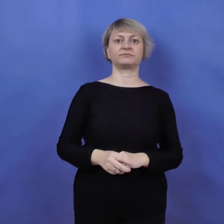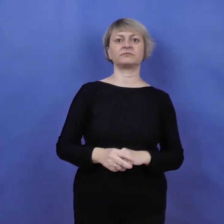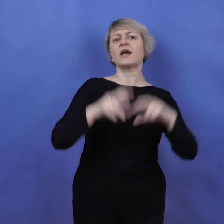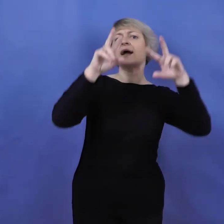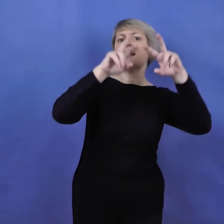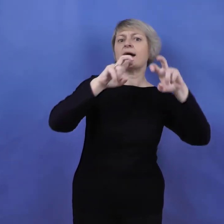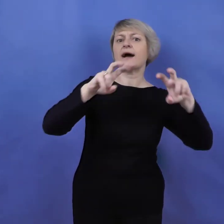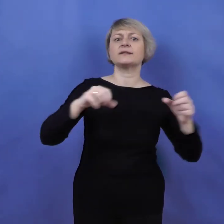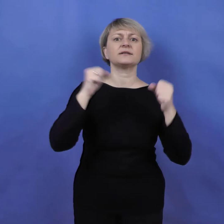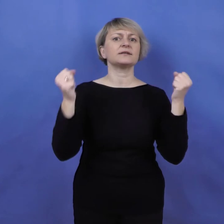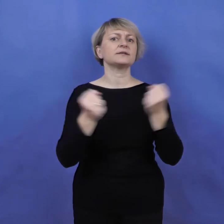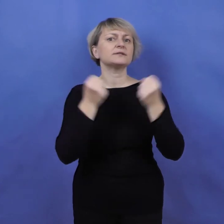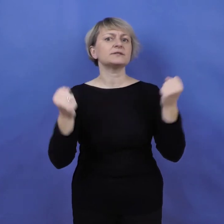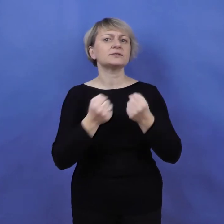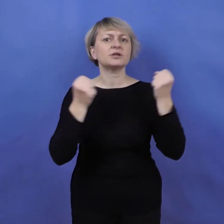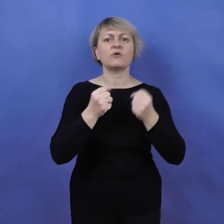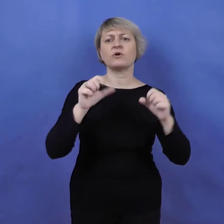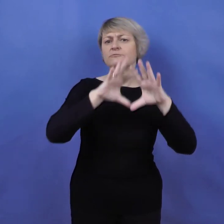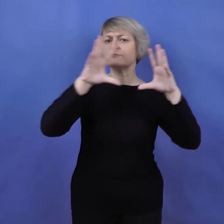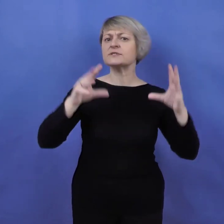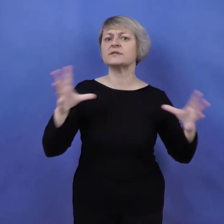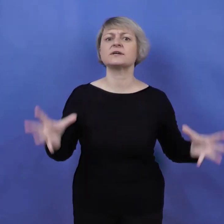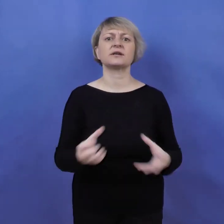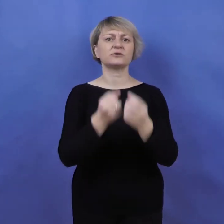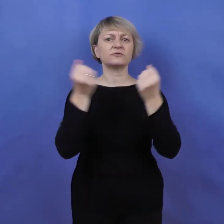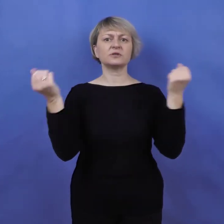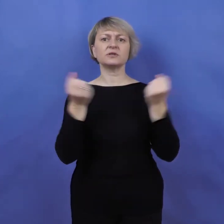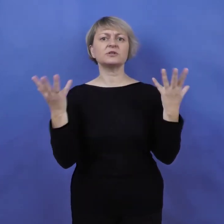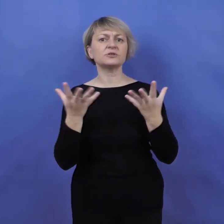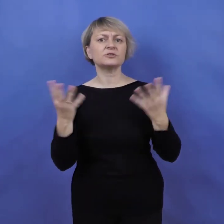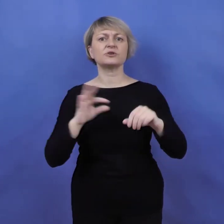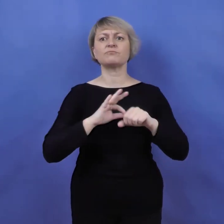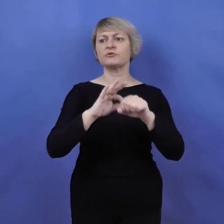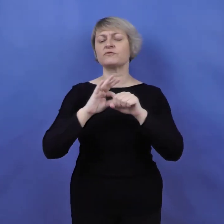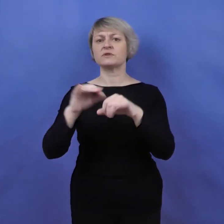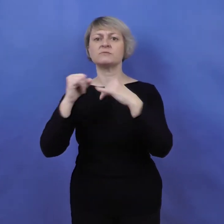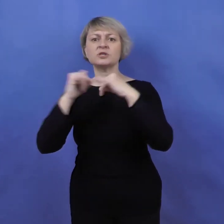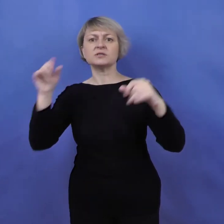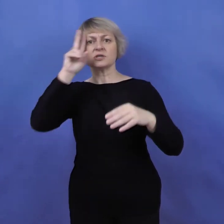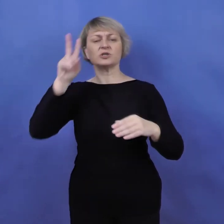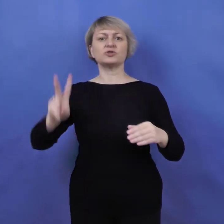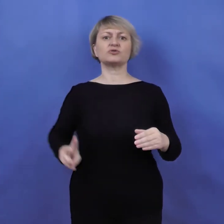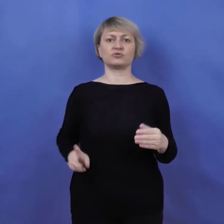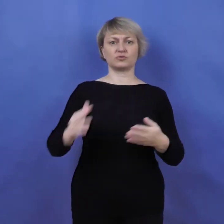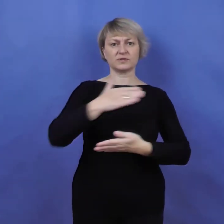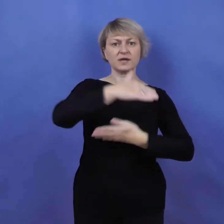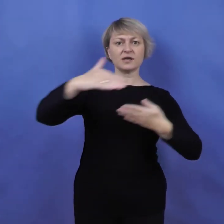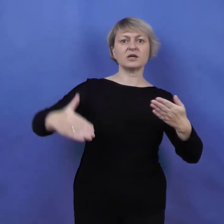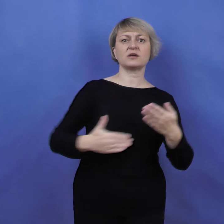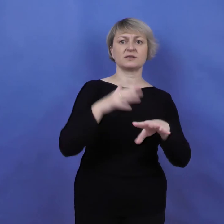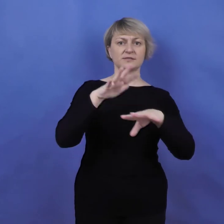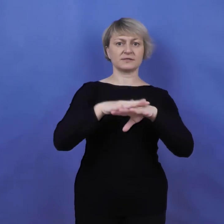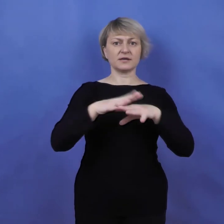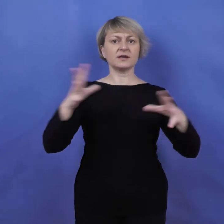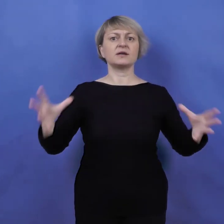analizowanie działań ratowniczych prowadzonych przez podmioty krajowego systemu ratowniczo-gaśniczego